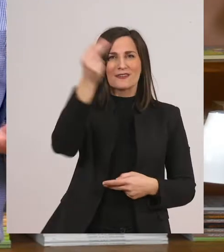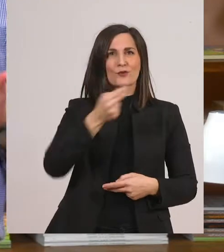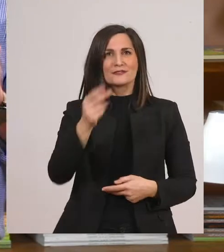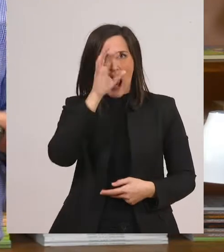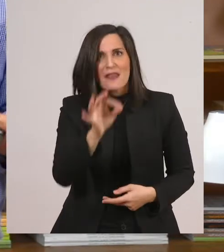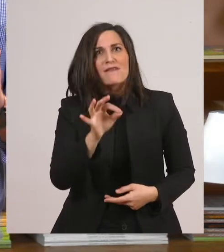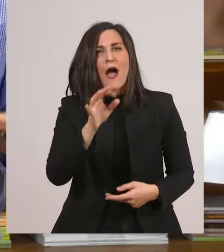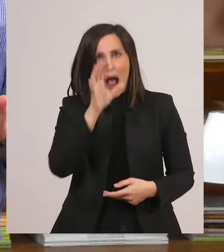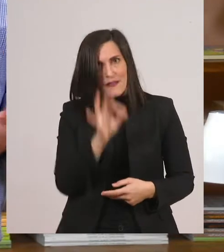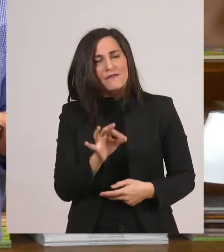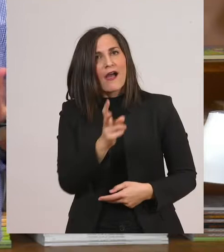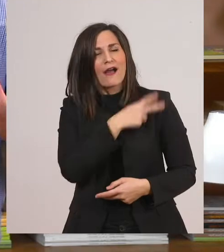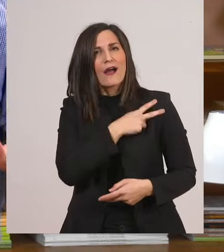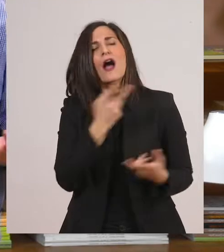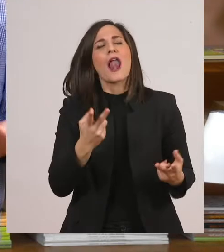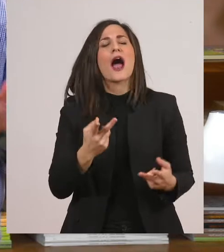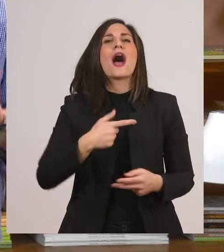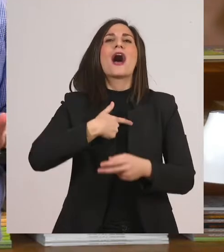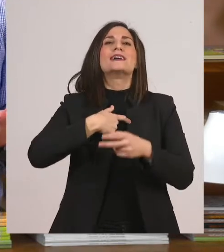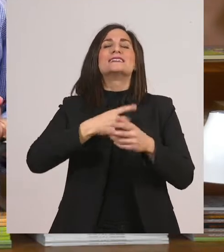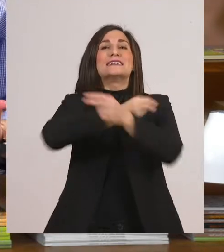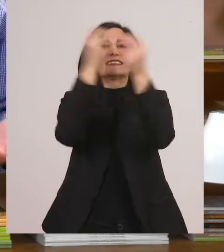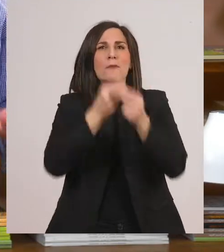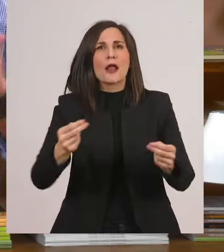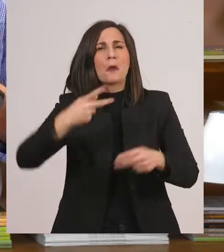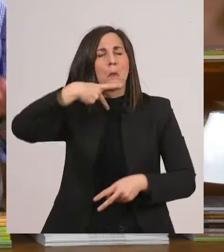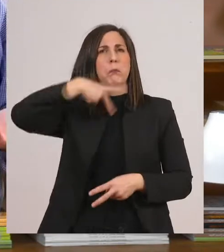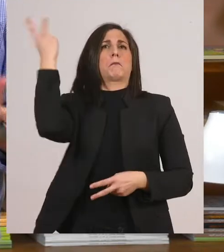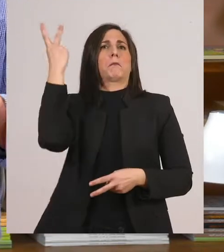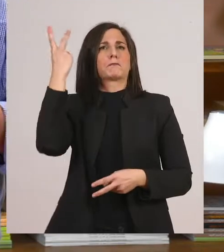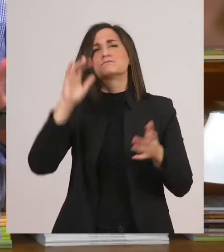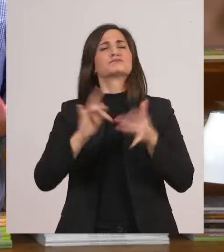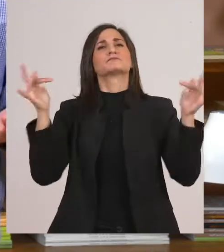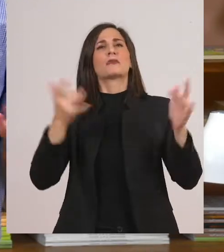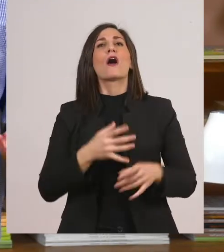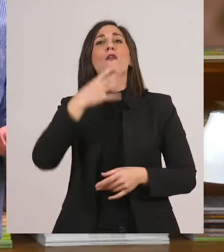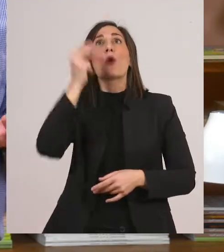το συμπέρασμα είναι τελείως αυθαίρετο. Γιατί; Γιατί αυτά τα δύο δεν σχετίζονται μεταξύ τους,